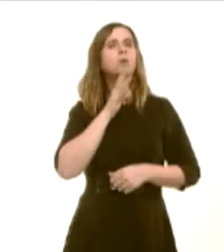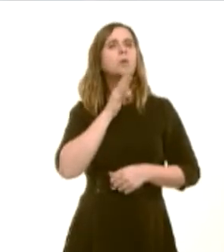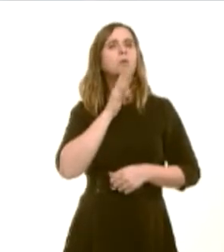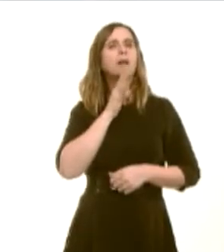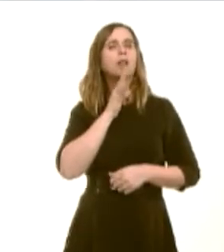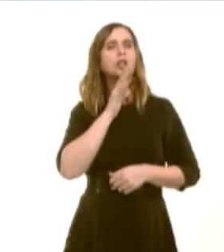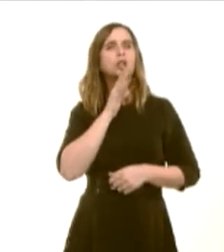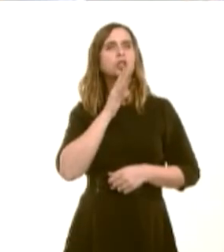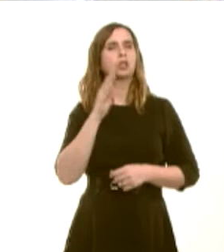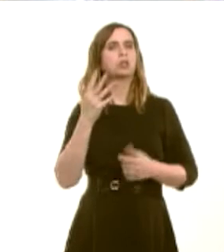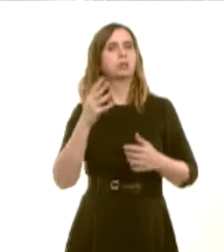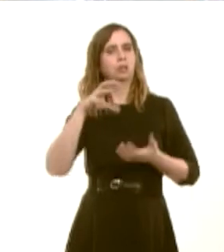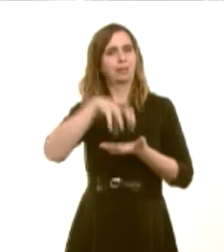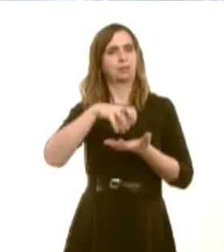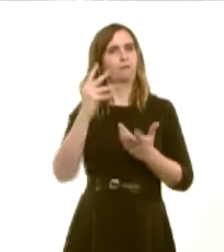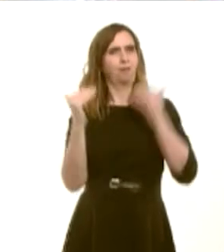OAQ(4)2174(FM) Carwyn Jones: Rydym yn gwireddu argymhellion